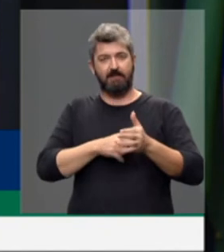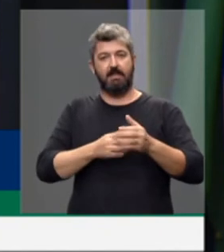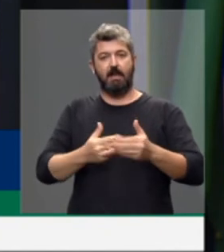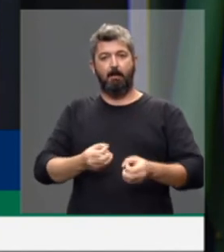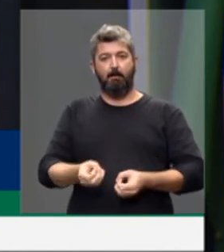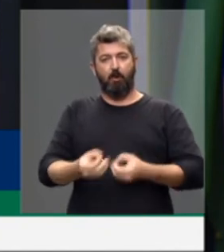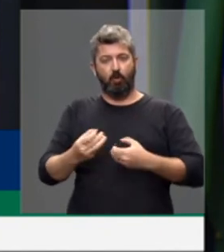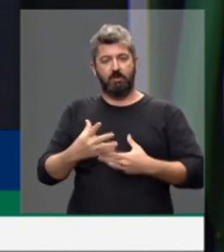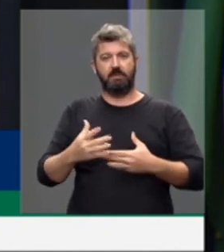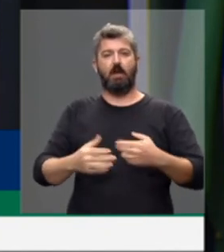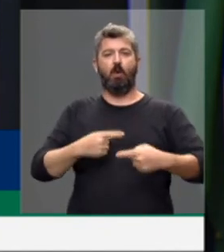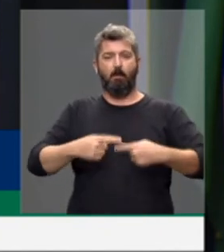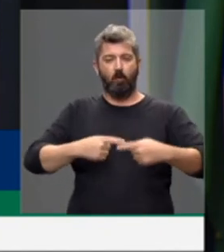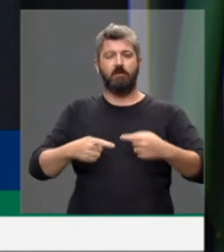COMPETÊNCIA COMO EXERCÍCIO